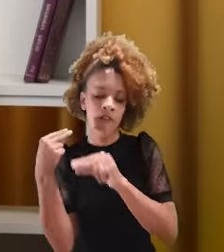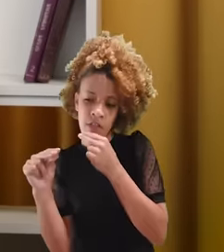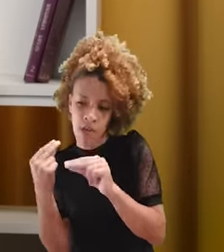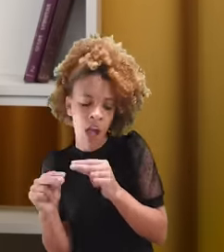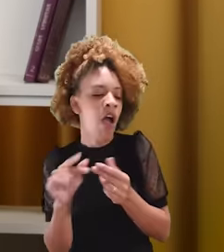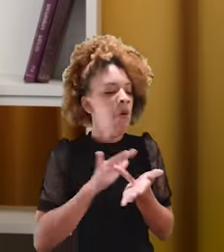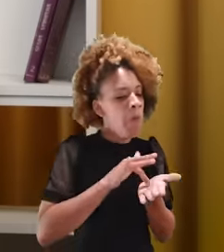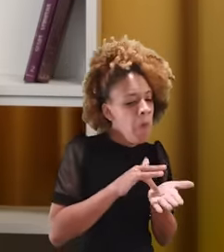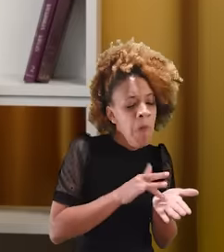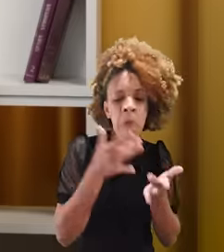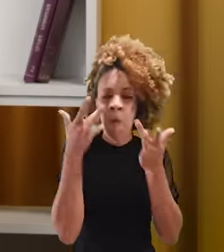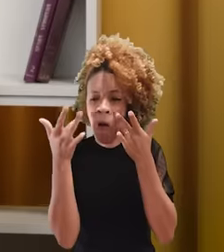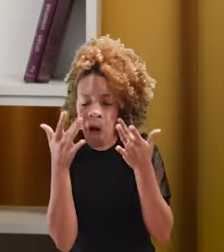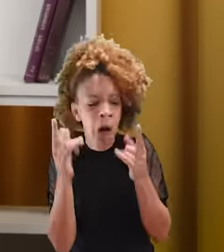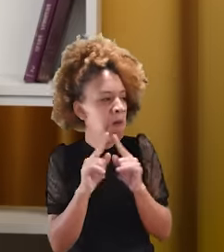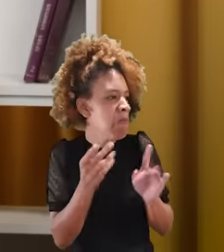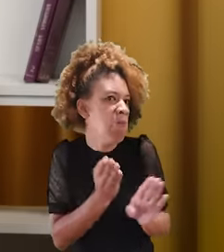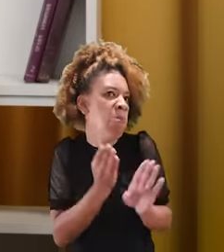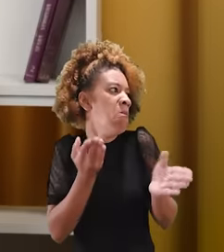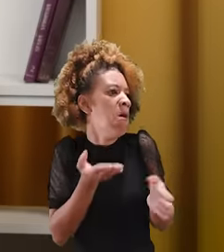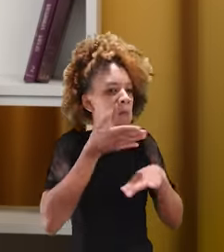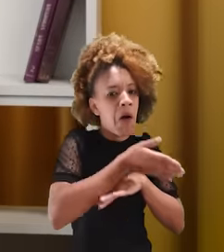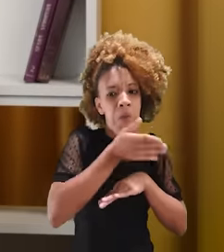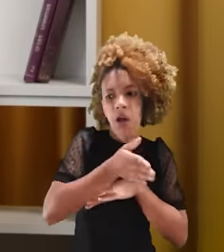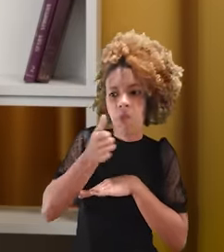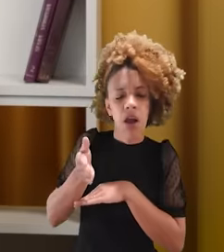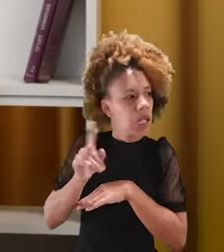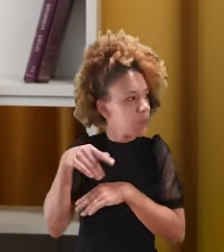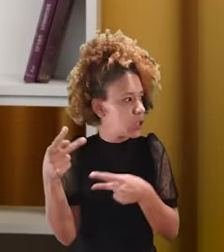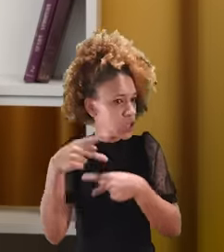coisa toda assim e de repente você tá no teatro e depoente você tá bombando no tiktok e só para